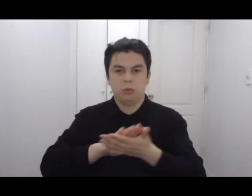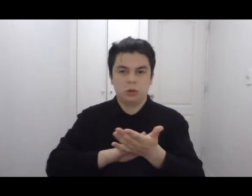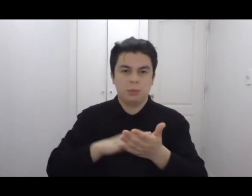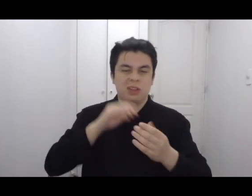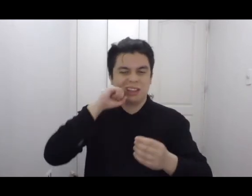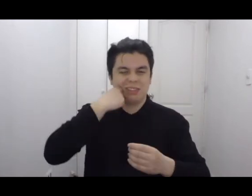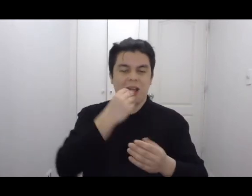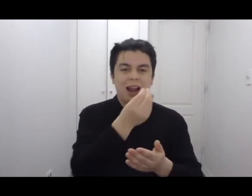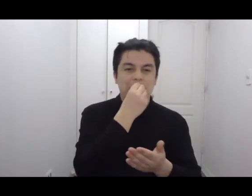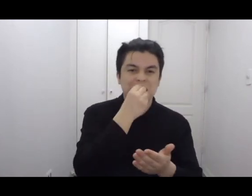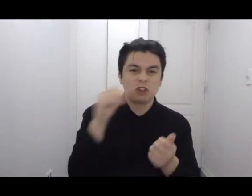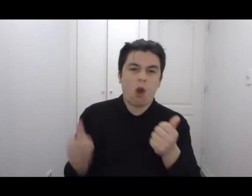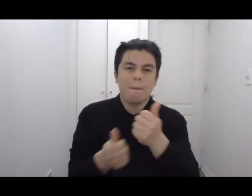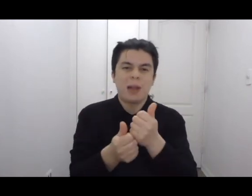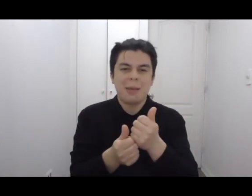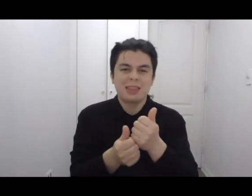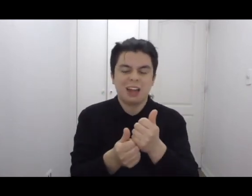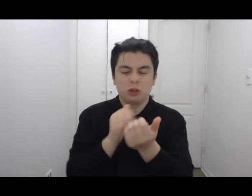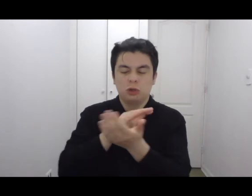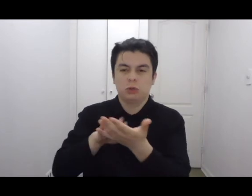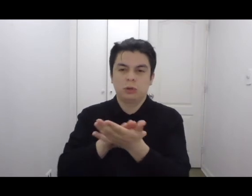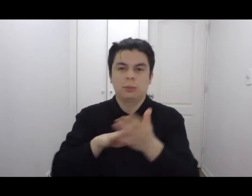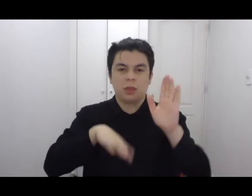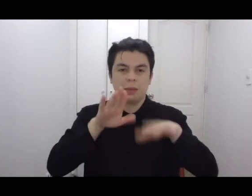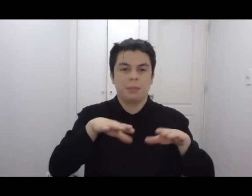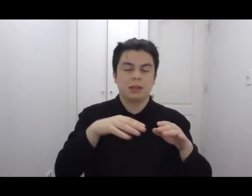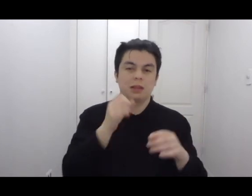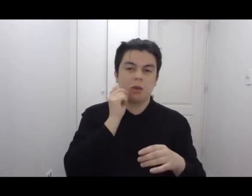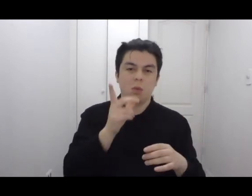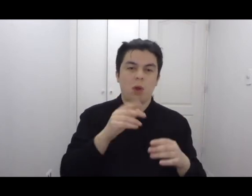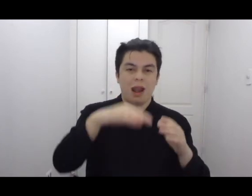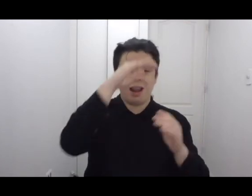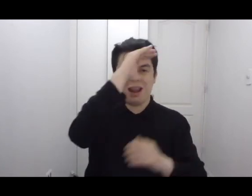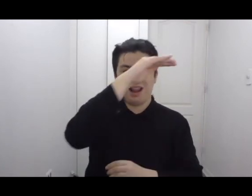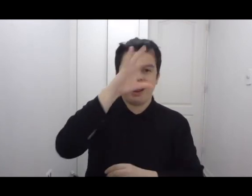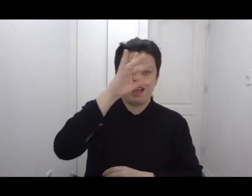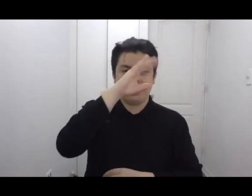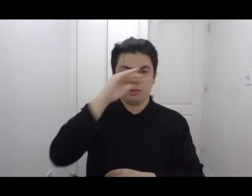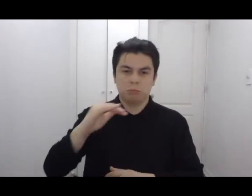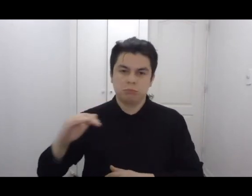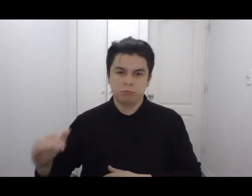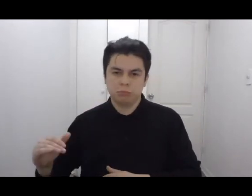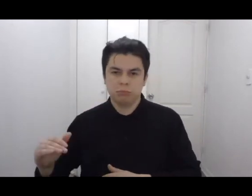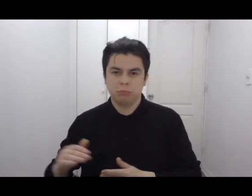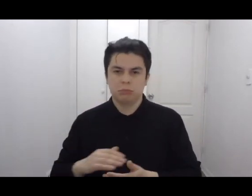los programas de alimentación complementaria en por sectores y por rangos etarios entonces